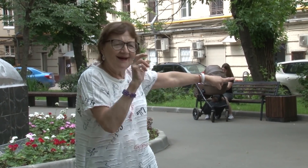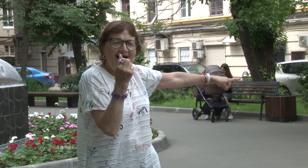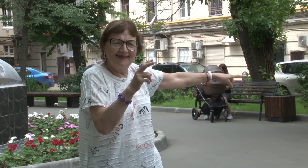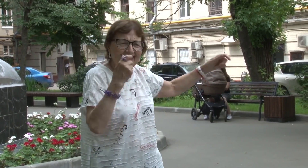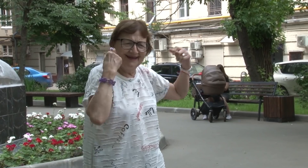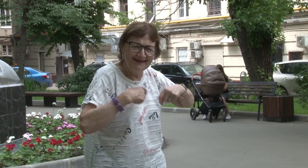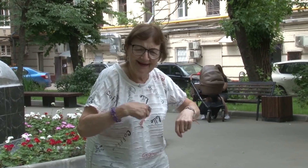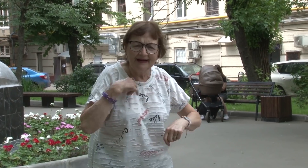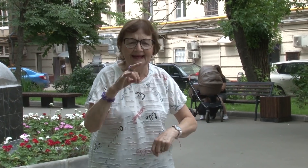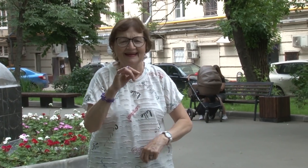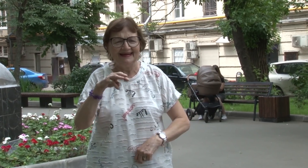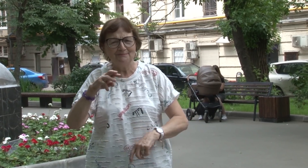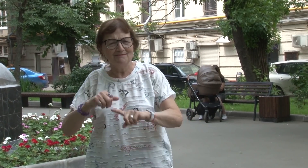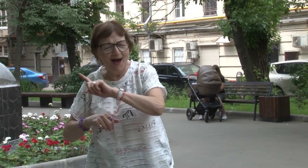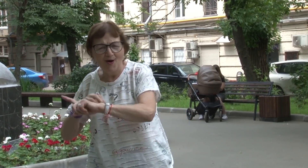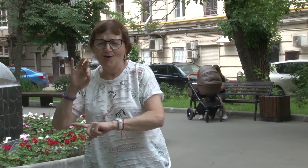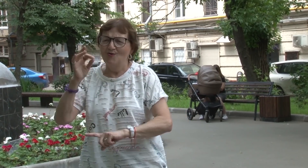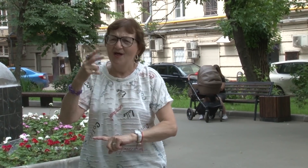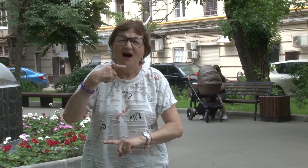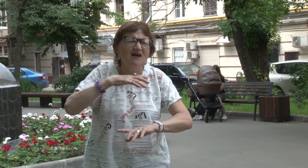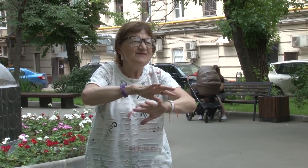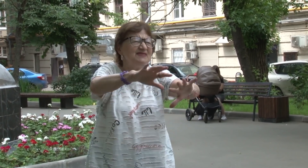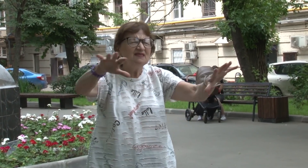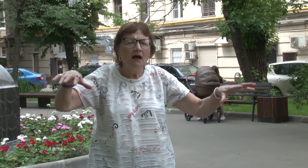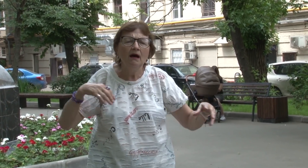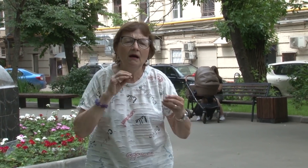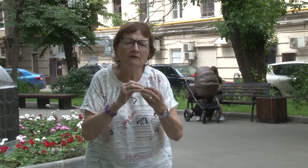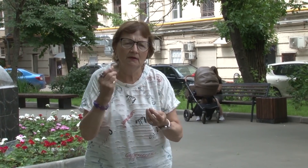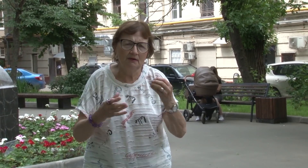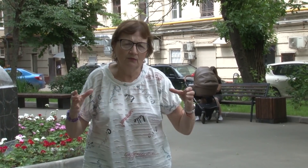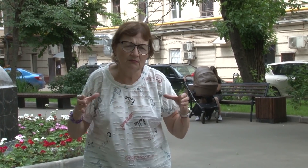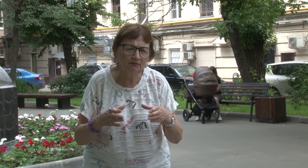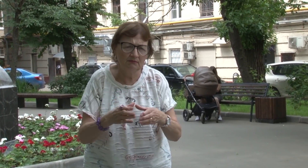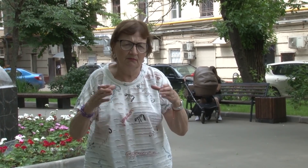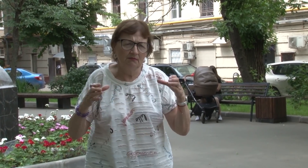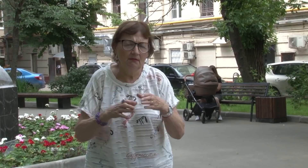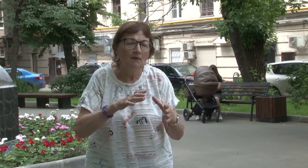Там Катя жила, там – Римма, Оля… Все дружно играли.